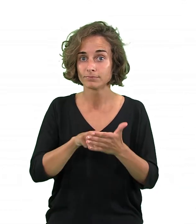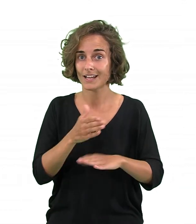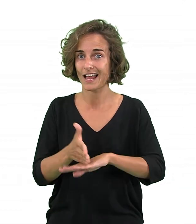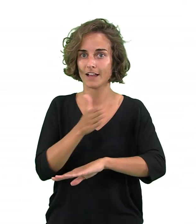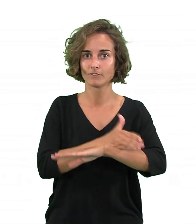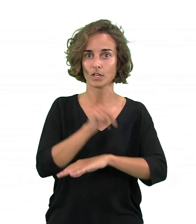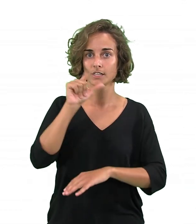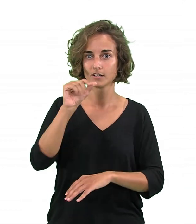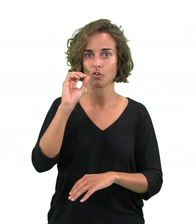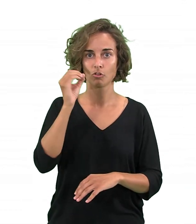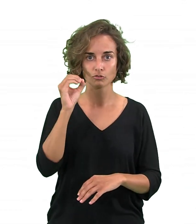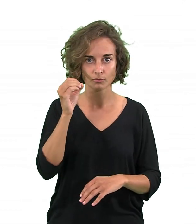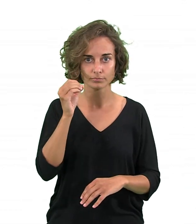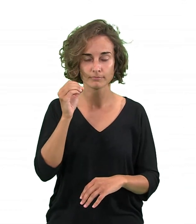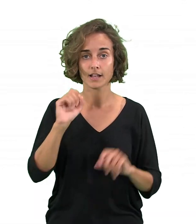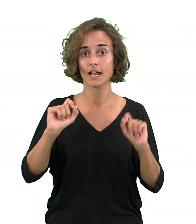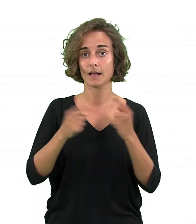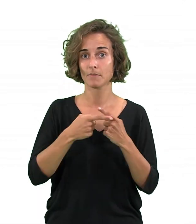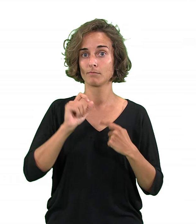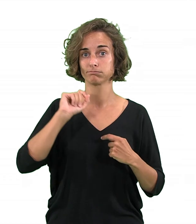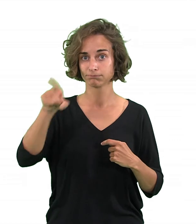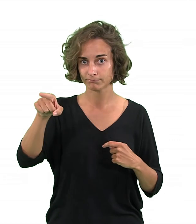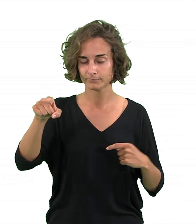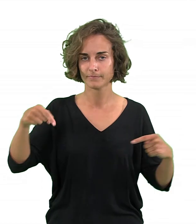L'inscription par email est obligatoire avant le 10 octobre.